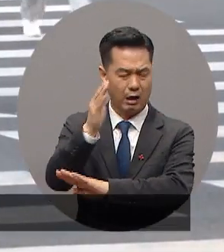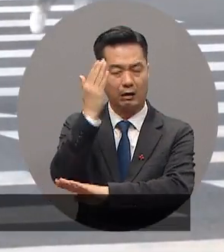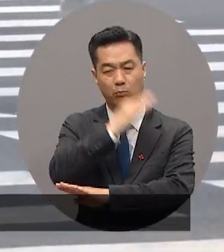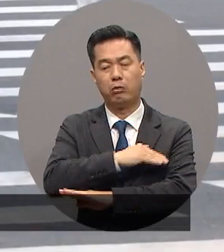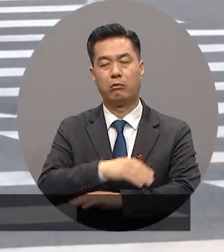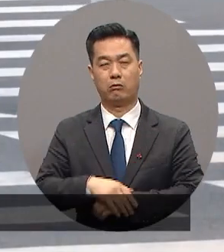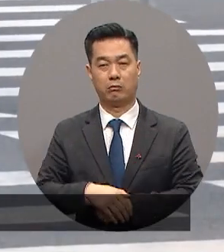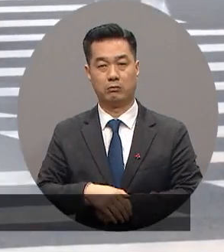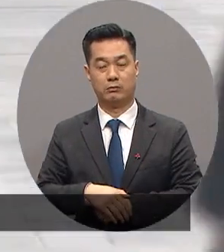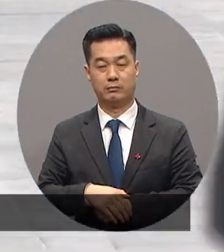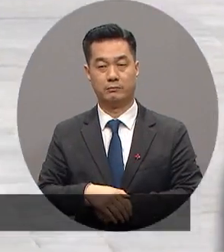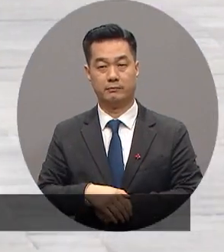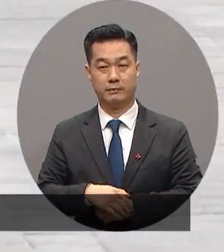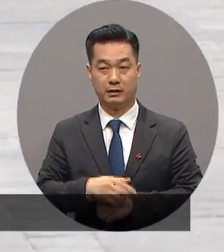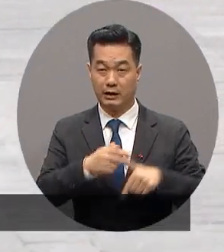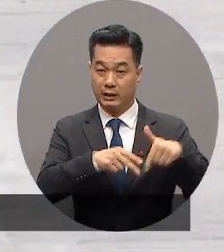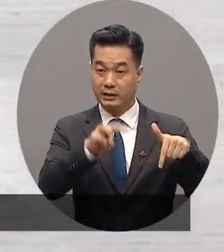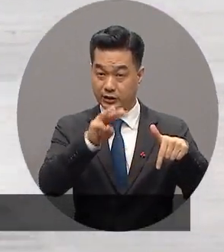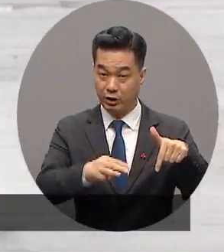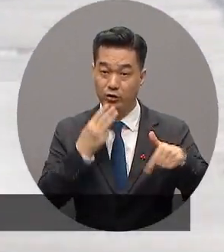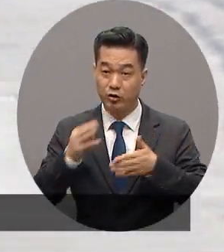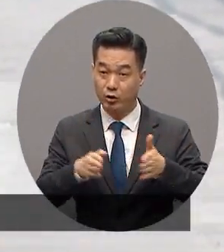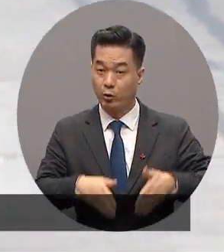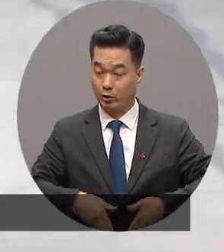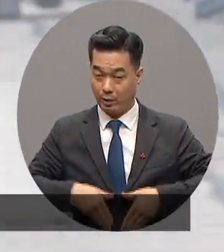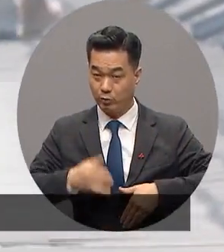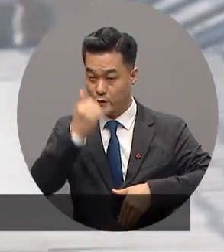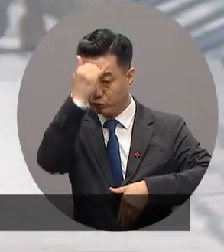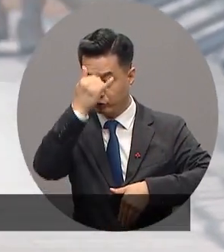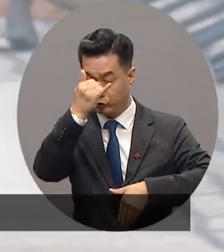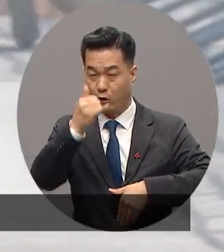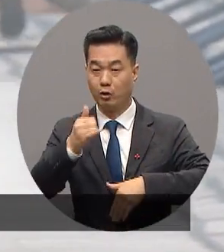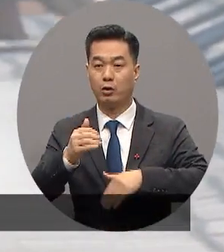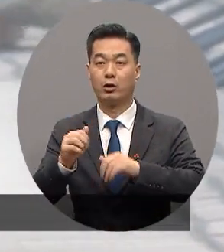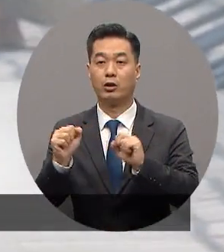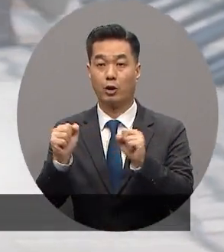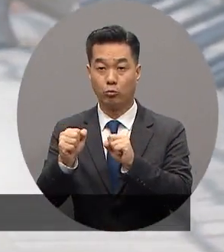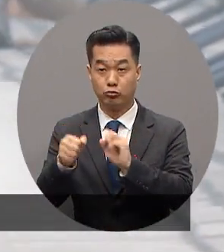보이겠습니다.